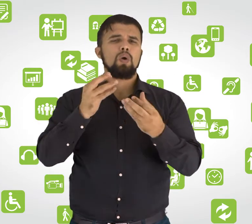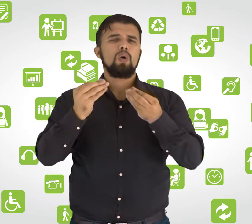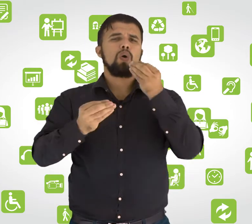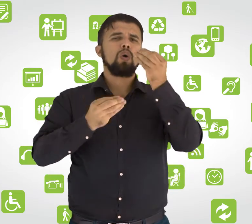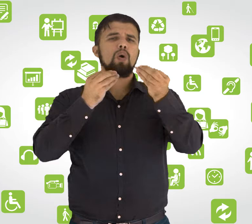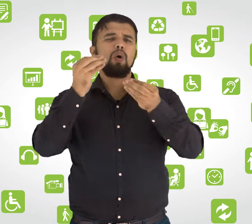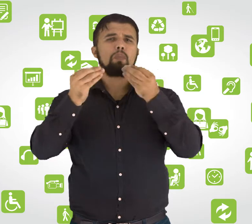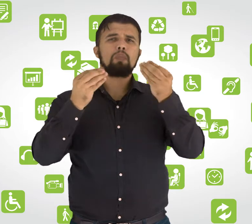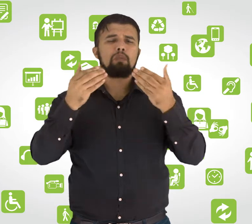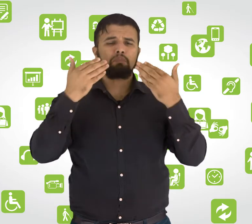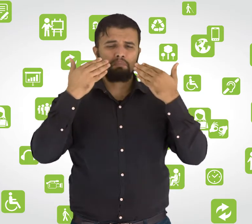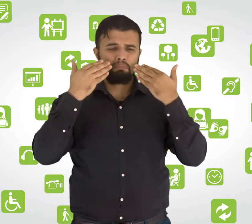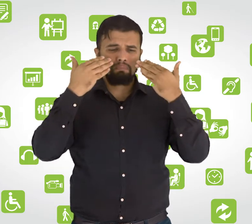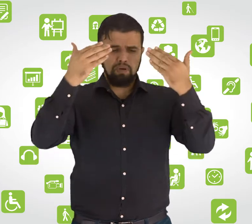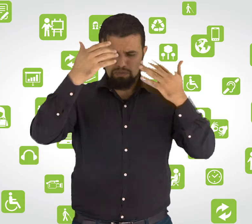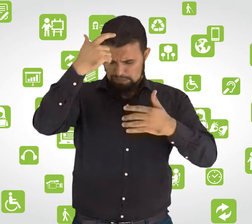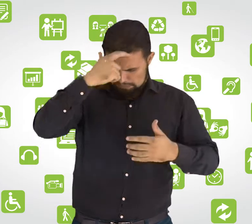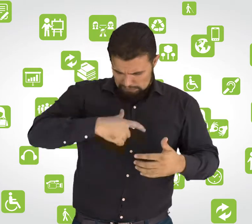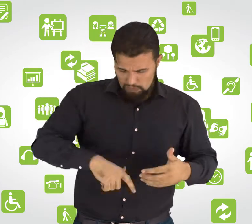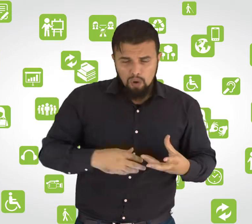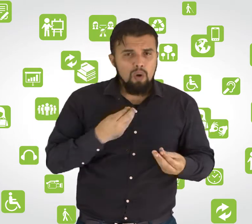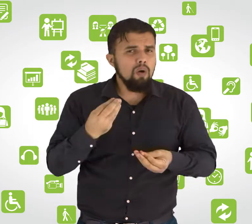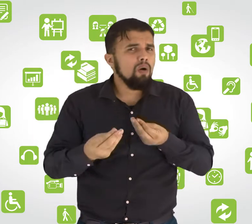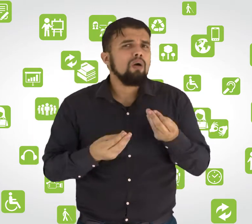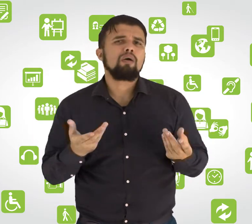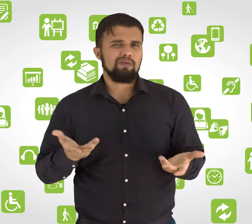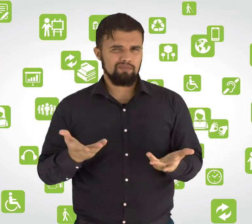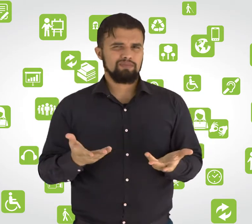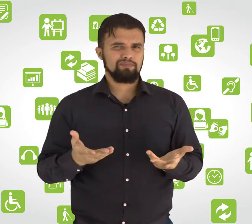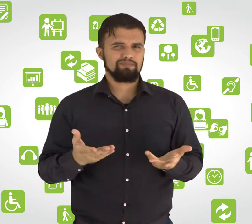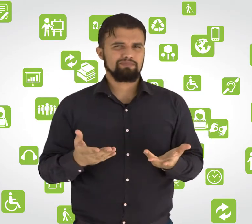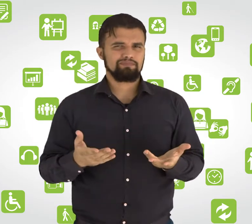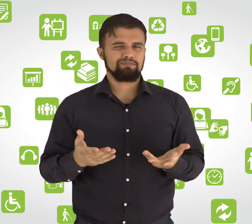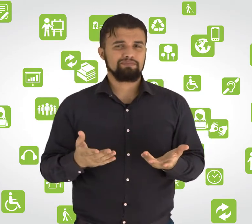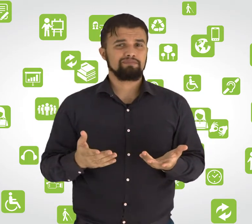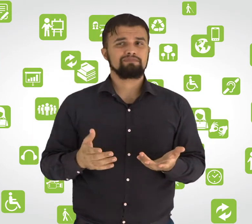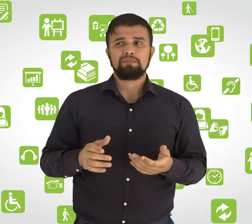fazem para identificar a si mesmas?